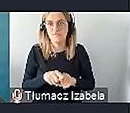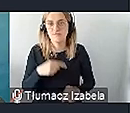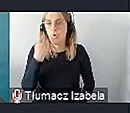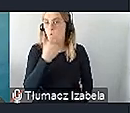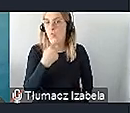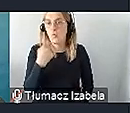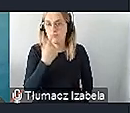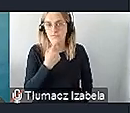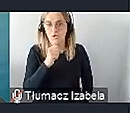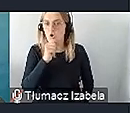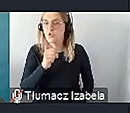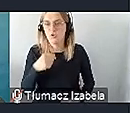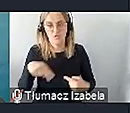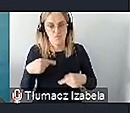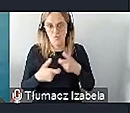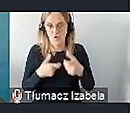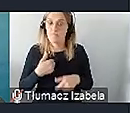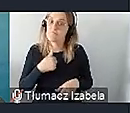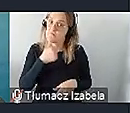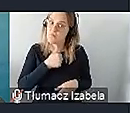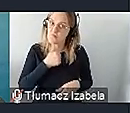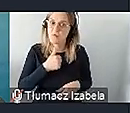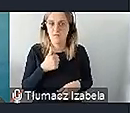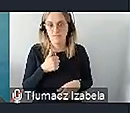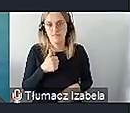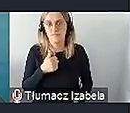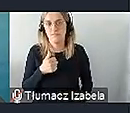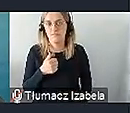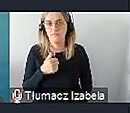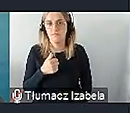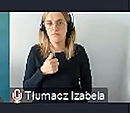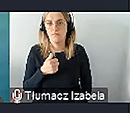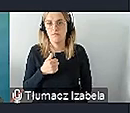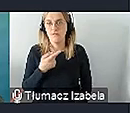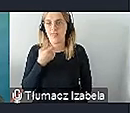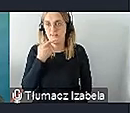Nie próbowałem tego nigdy robić, ale moglibyśmy spróbować narysować tak bardzo prosto